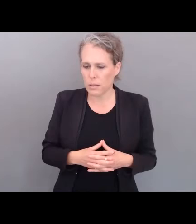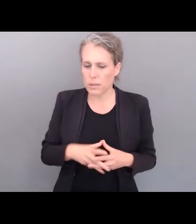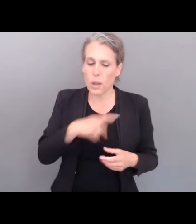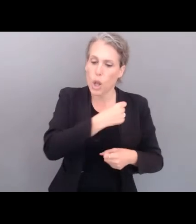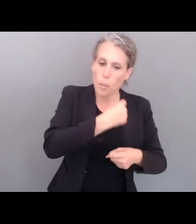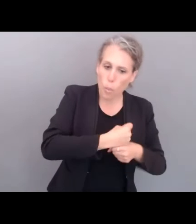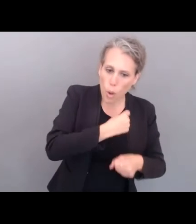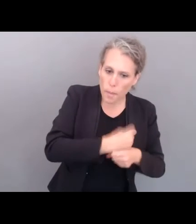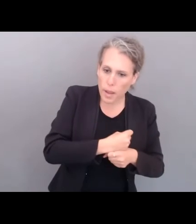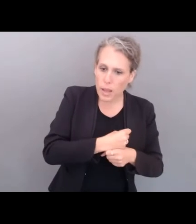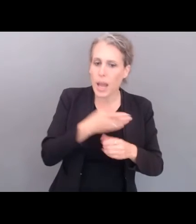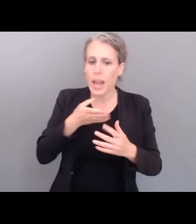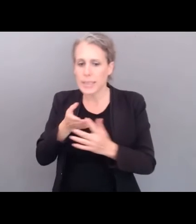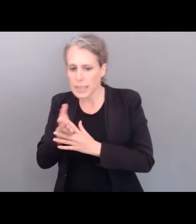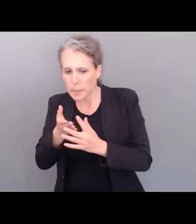agenda 2030 y particularmente en las áreas de salud, protección social y